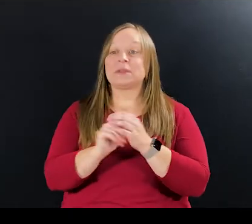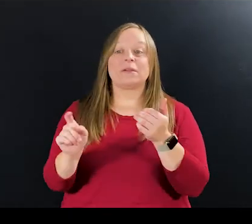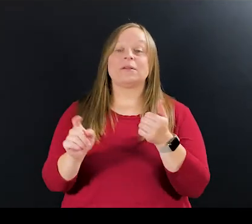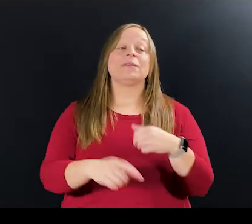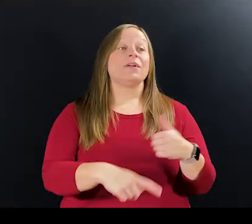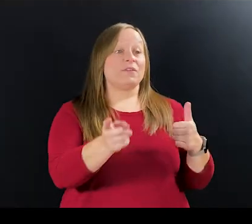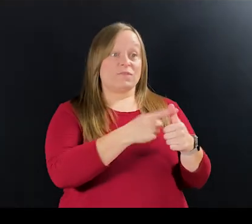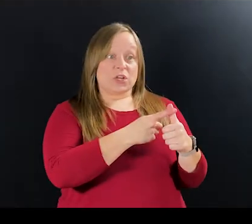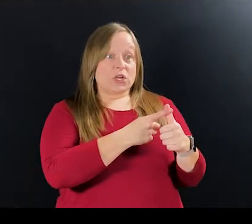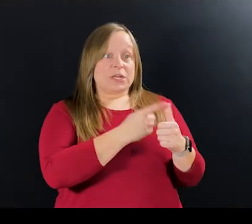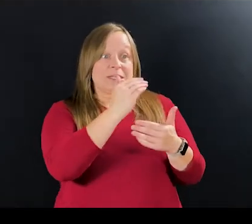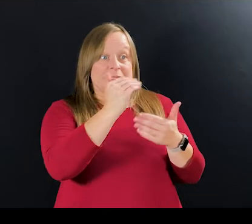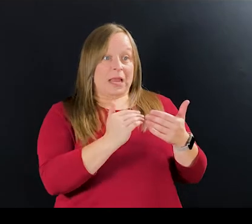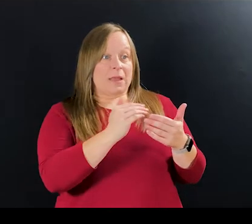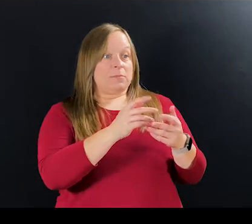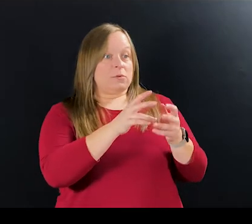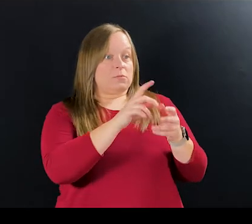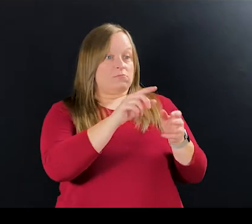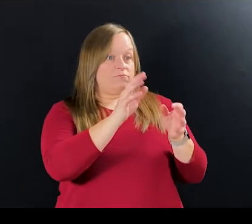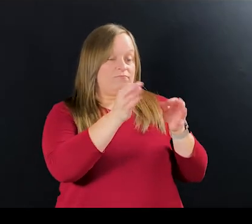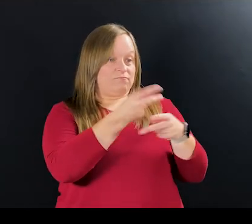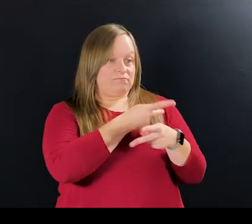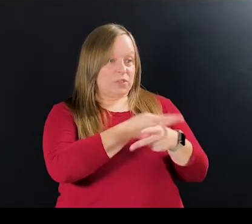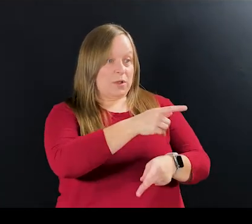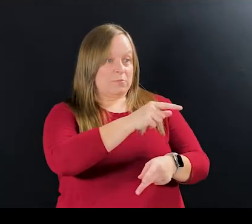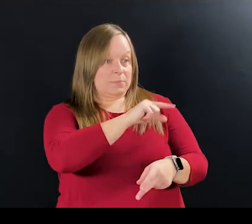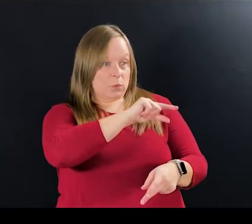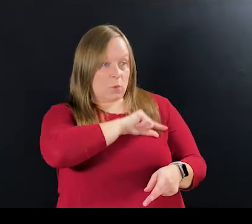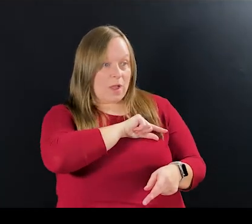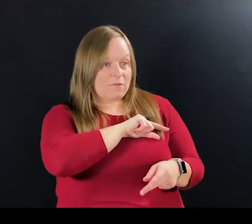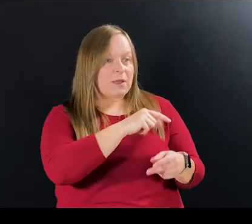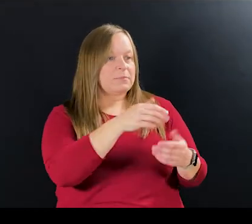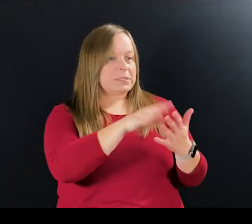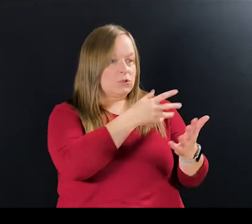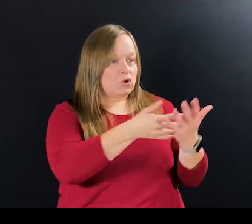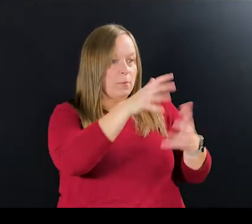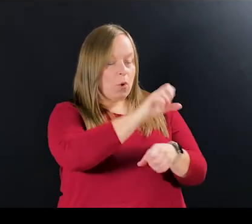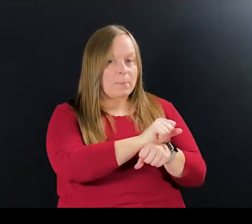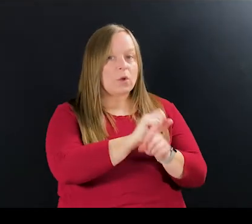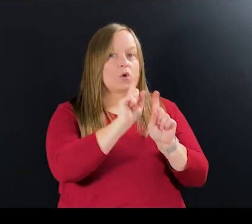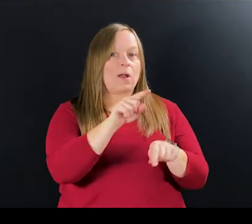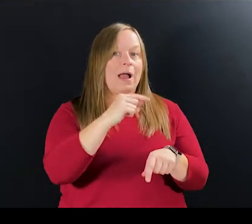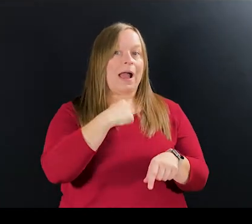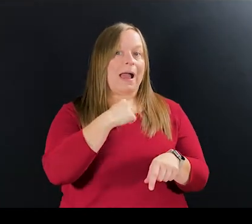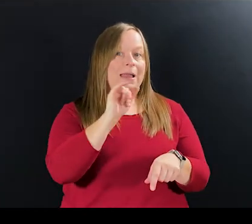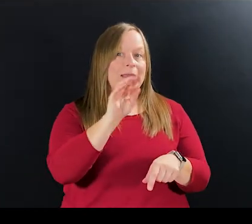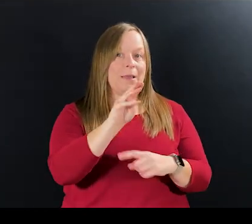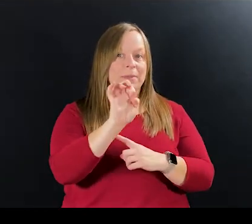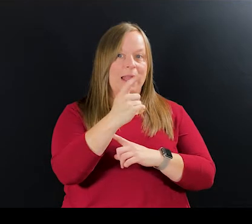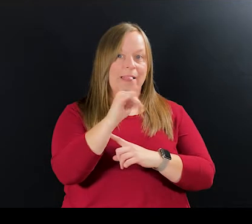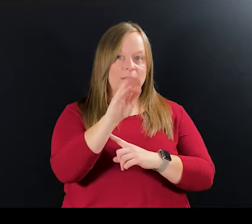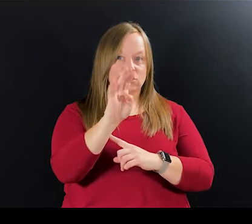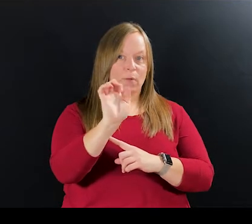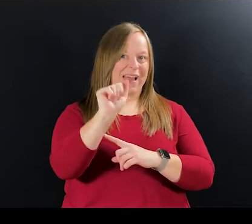El primer paso es determinar la elegibilidad y programar una cita. Puede ir a la aplicación "¿Soy elegible?",